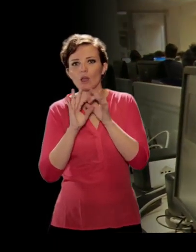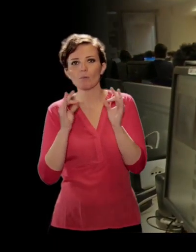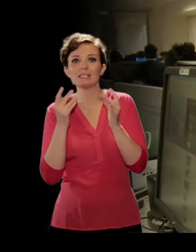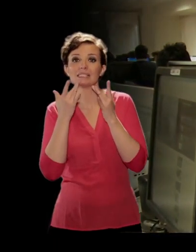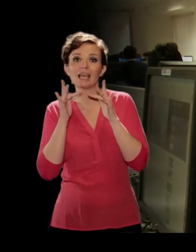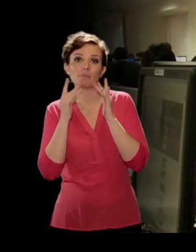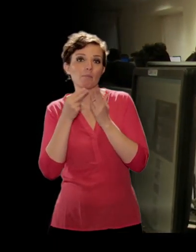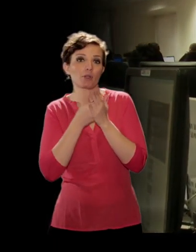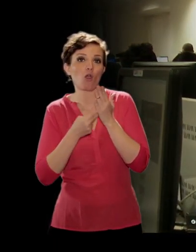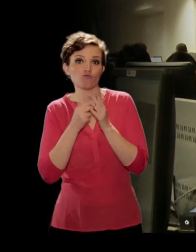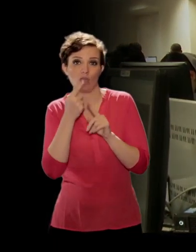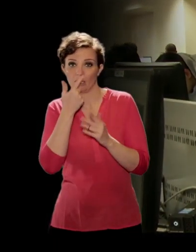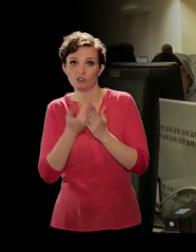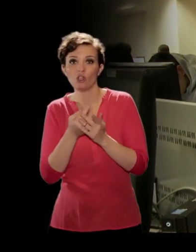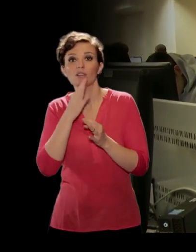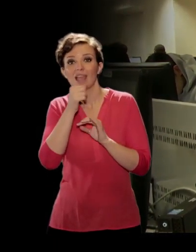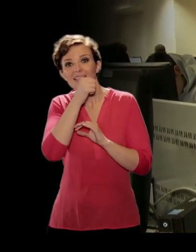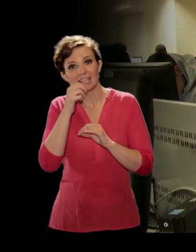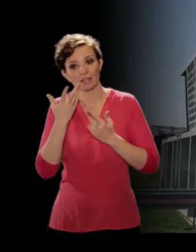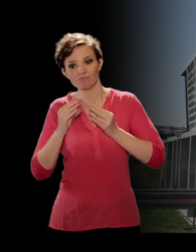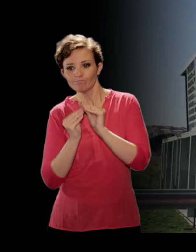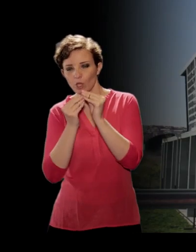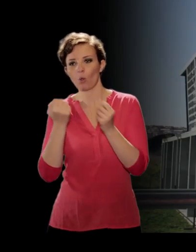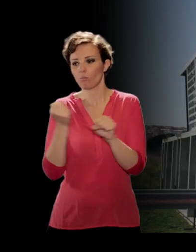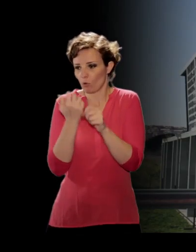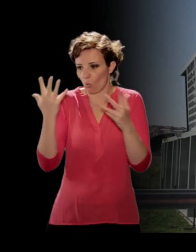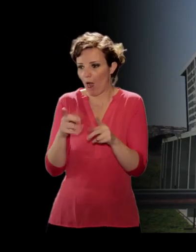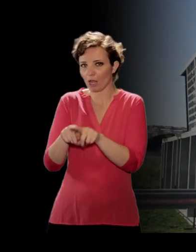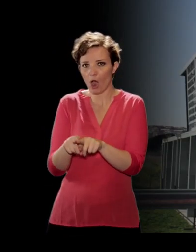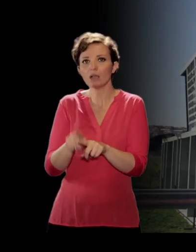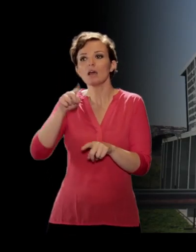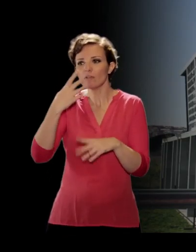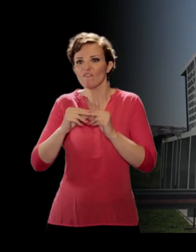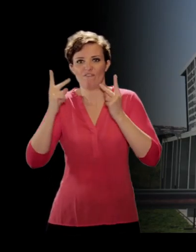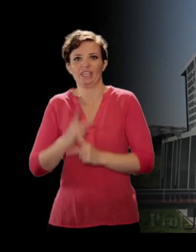È interessato alla realizzazione di un'opera, alla progettazione e alla realizzazione effettiva di un'opera.